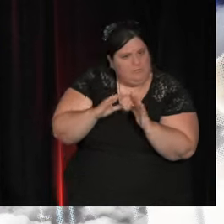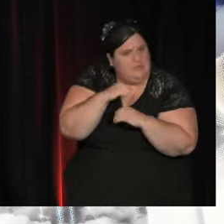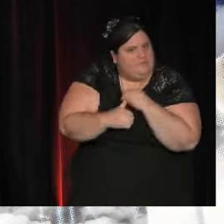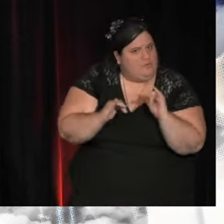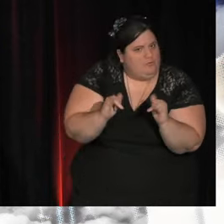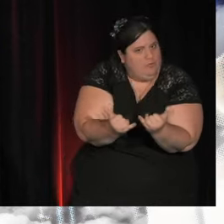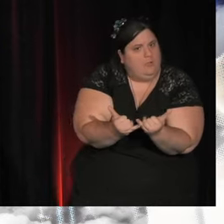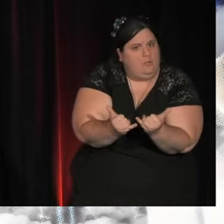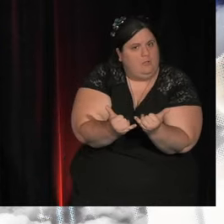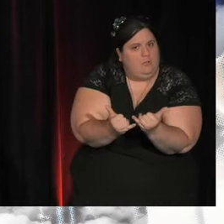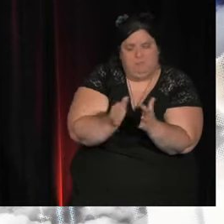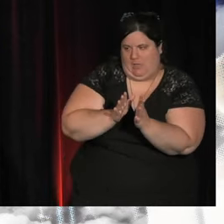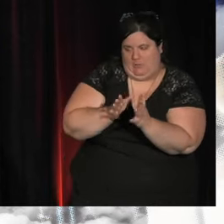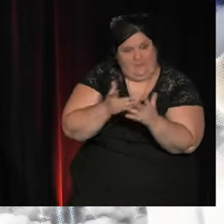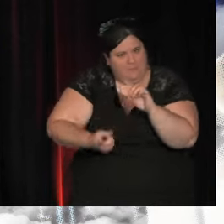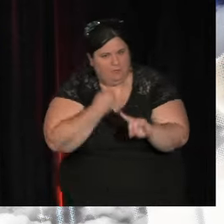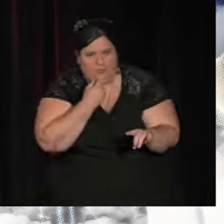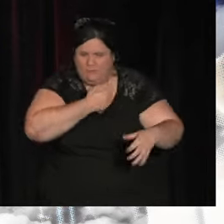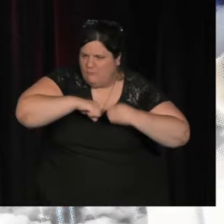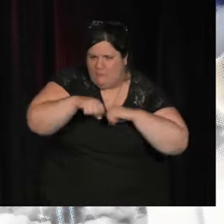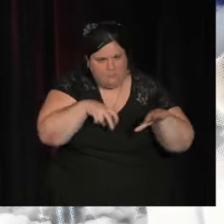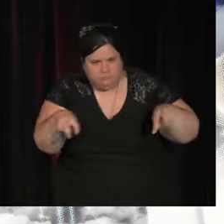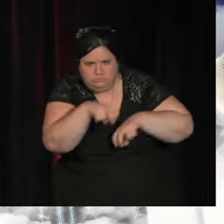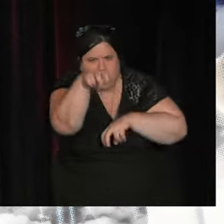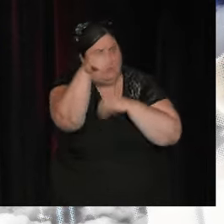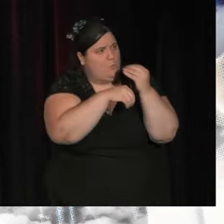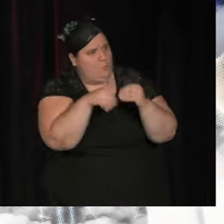calés sur le level design, c'est créer du mouvement ou défendre une zone.